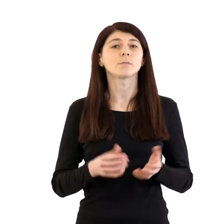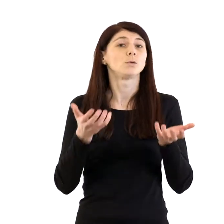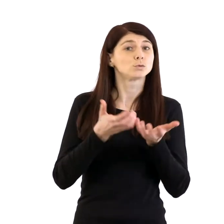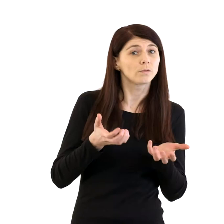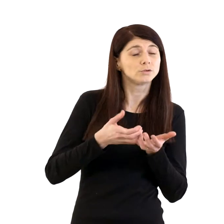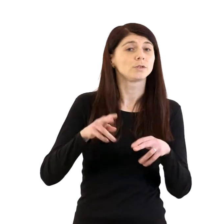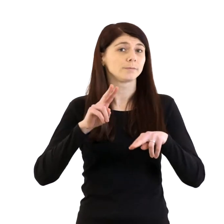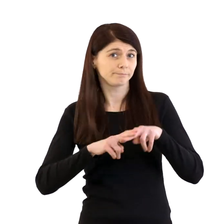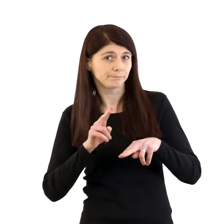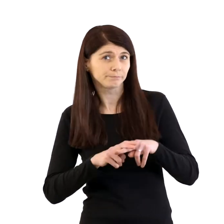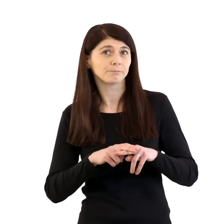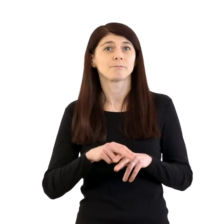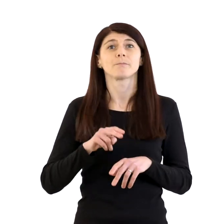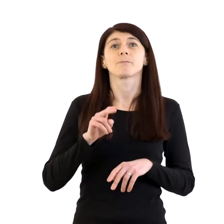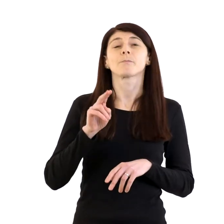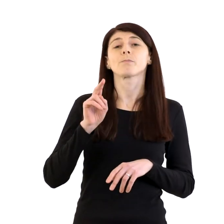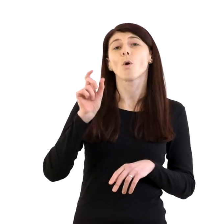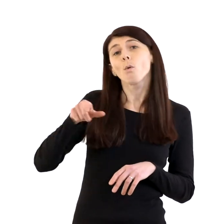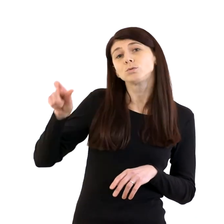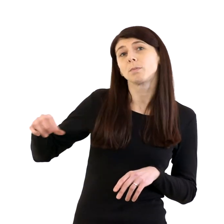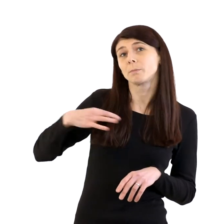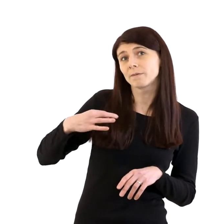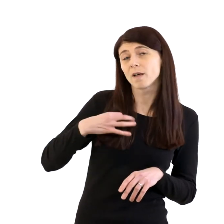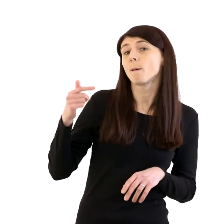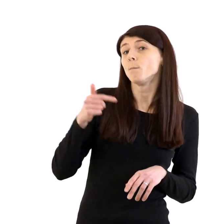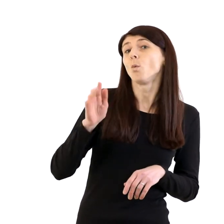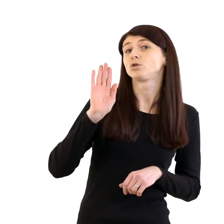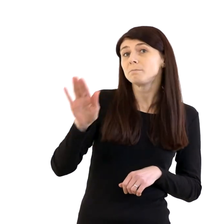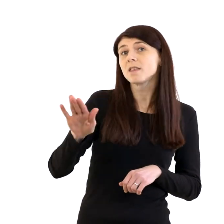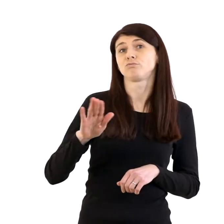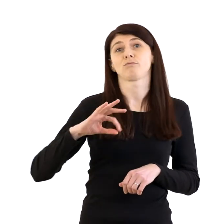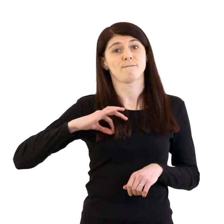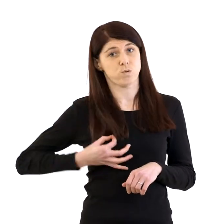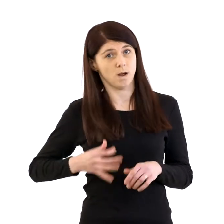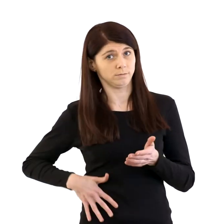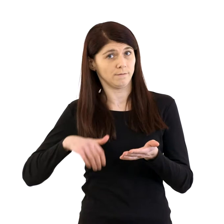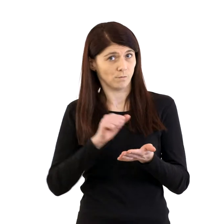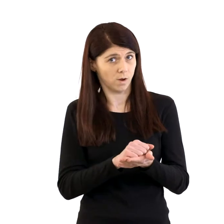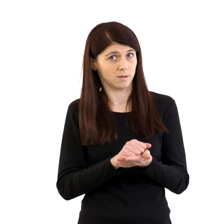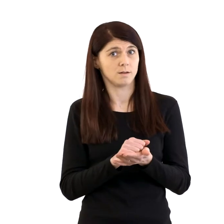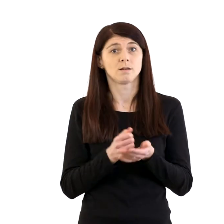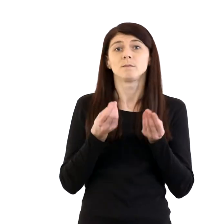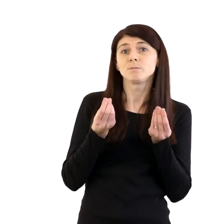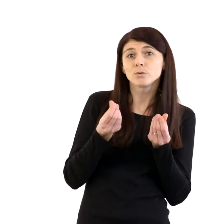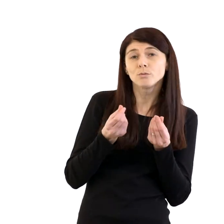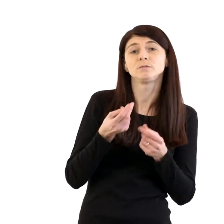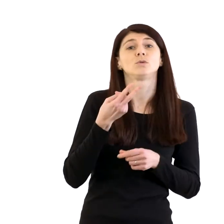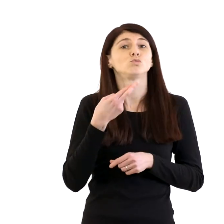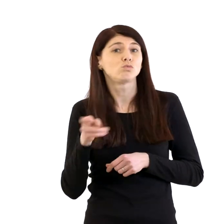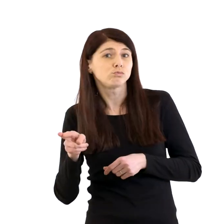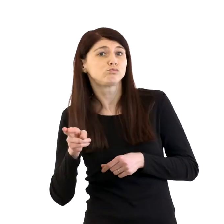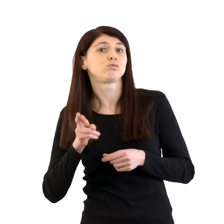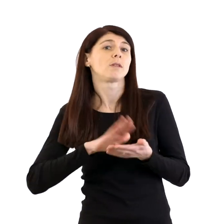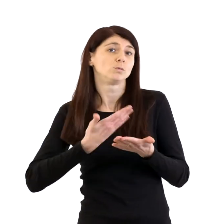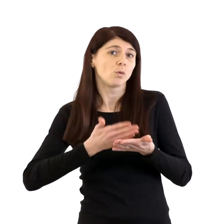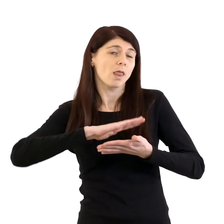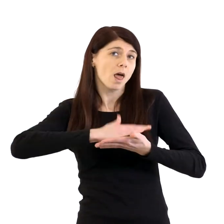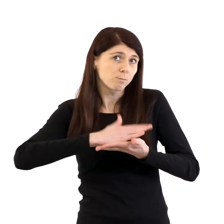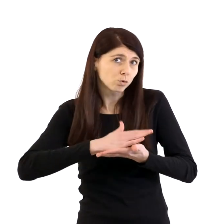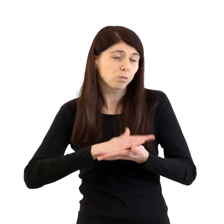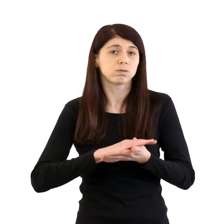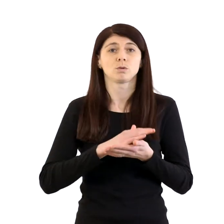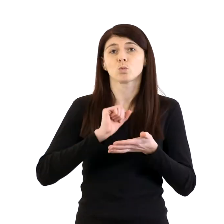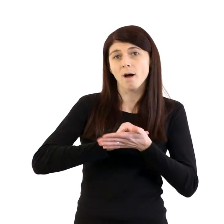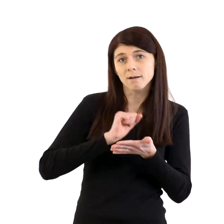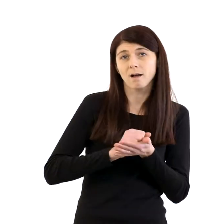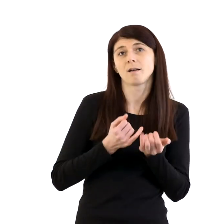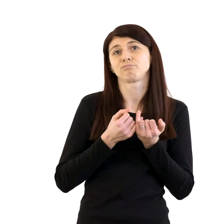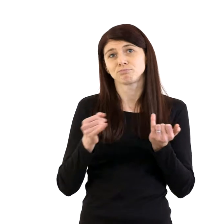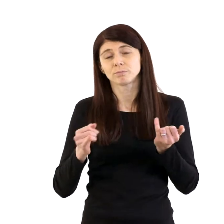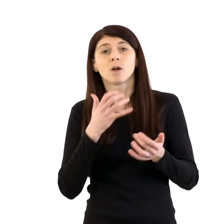Organizacja pozarządowa, osoba fizyczna itp. musi mieć wkład własny (w formie pieniędzy lub rzeczy np. laptop, drukarka itp.)